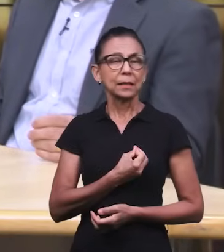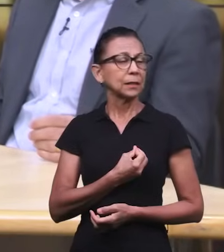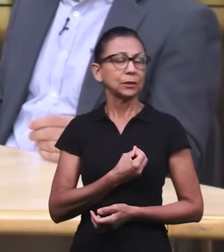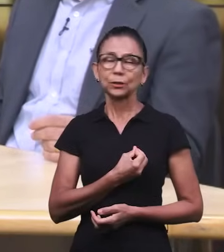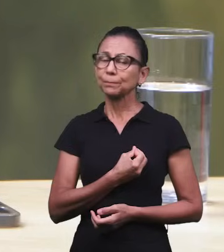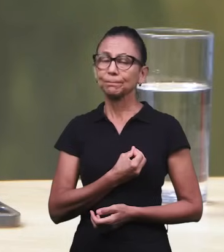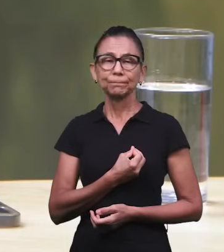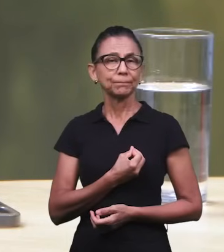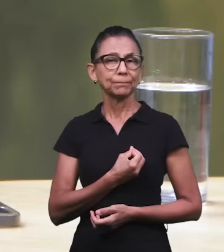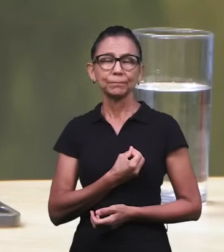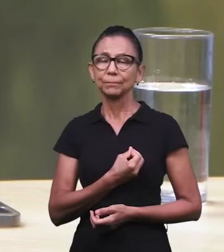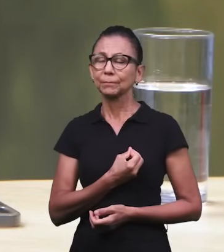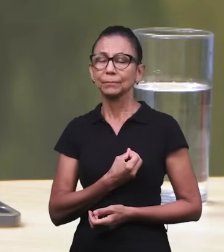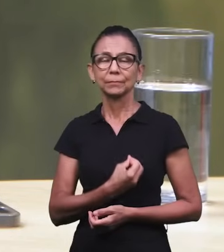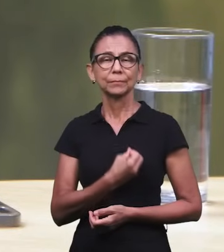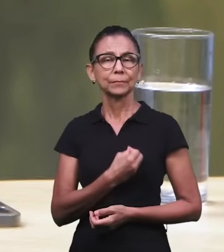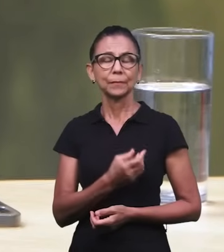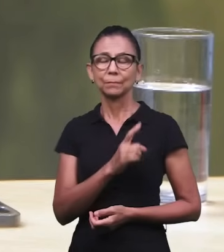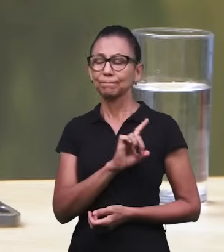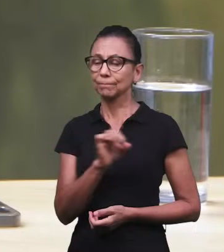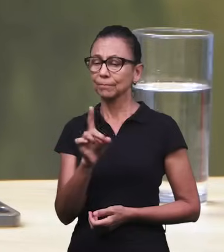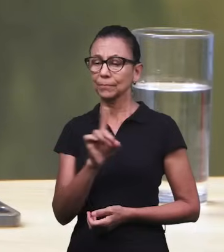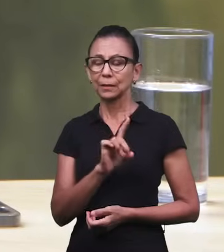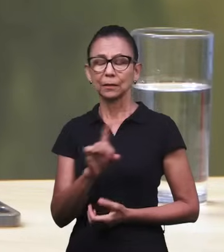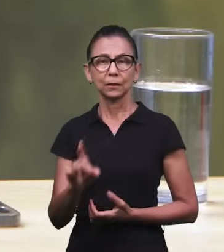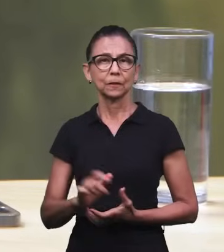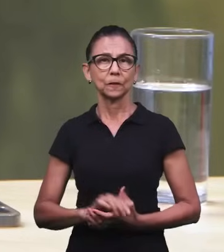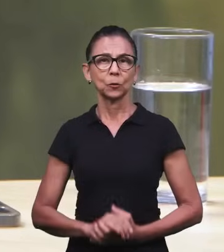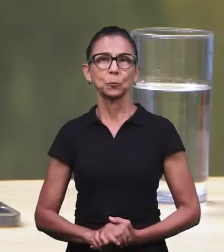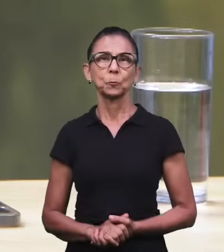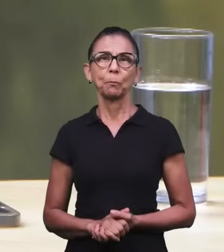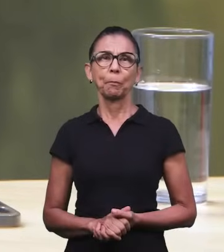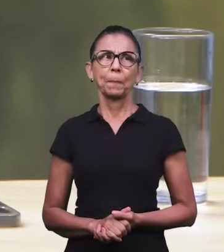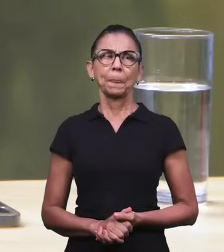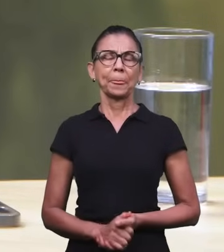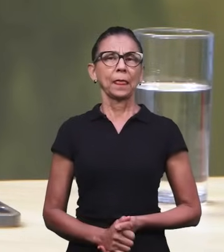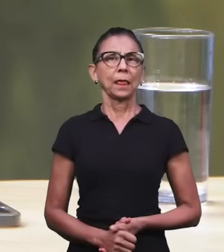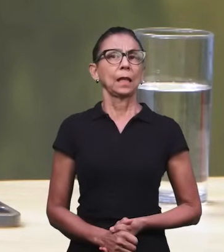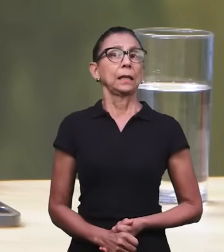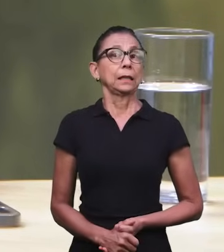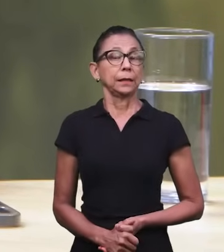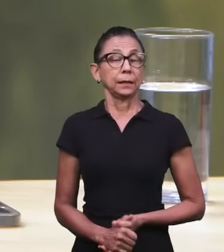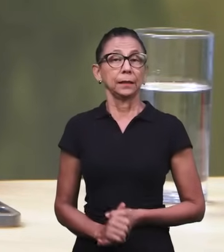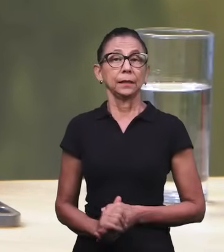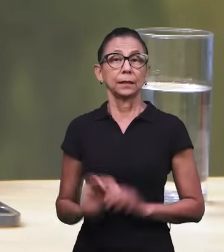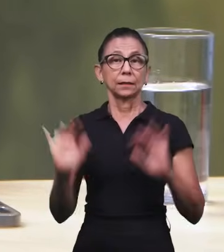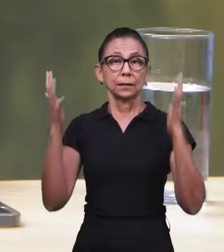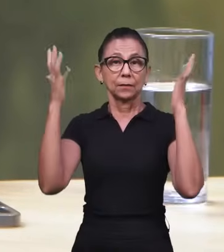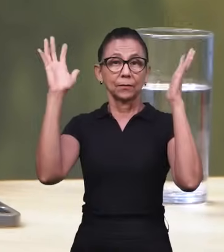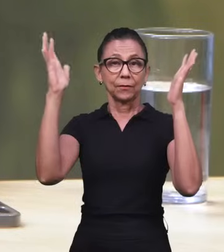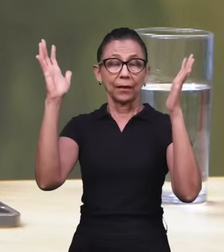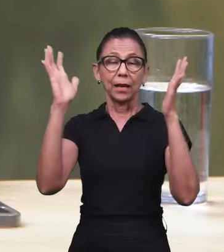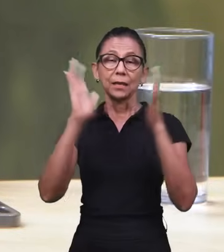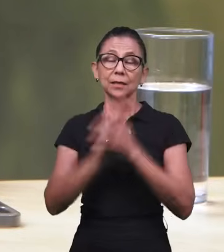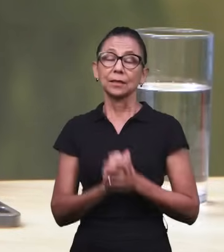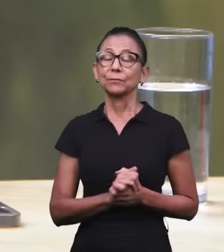sinal até muito mal passada pra geração futura né porque os próprios filhos do sacerdote Eli